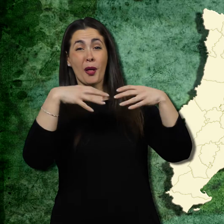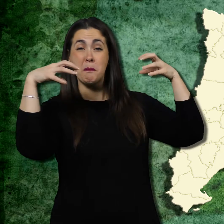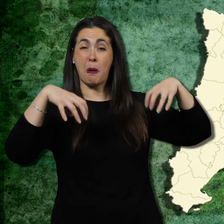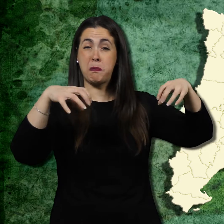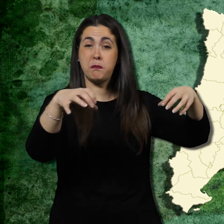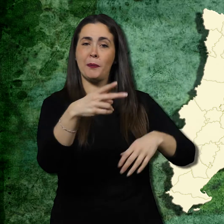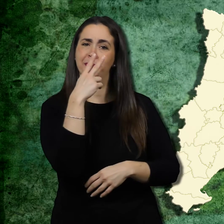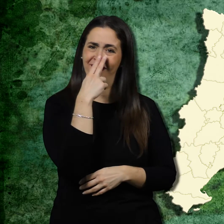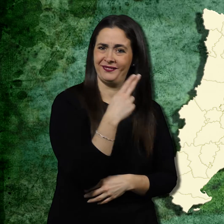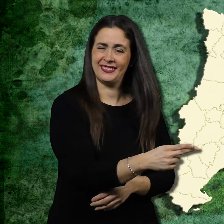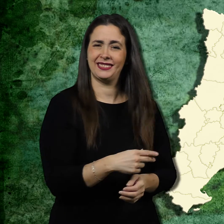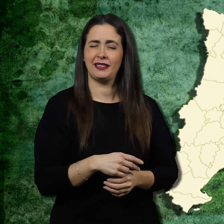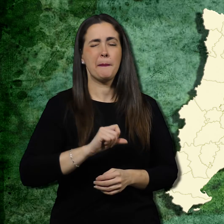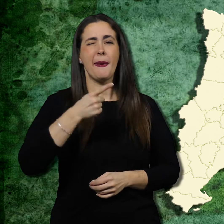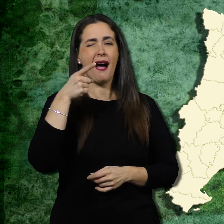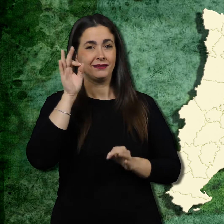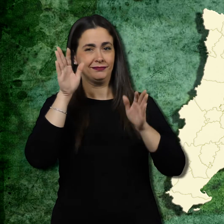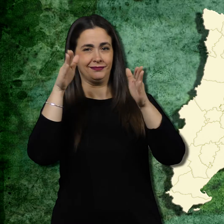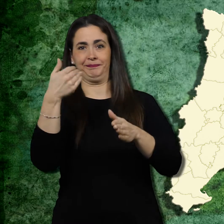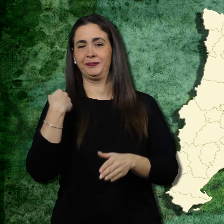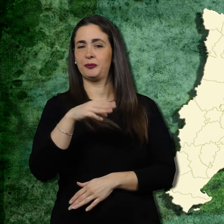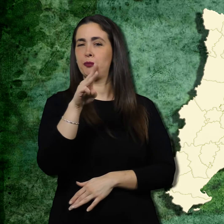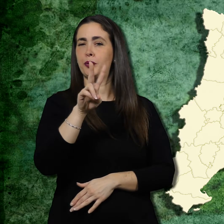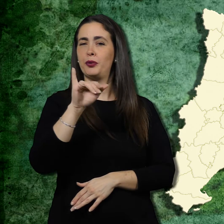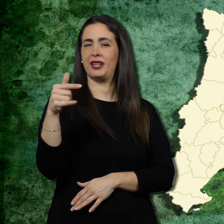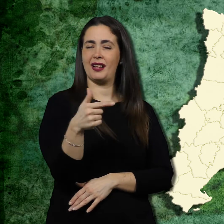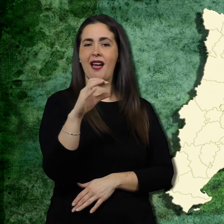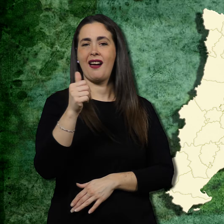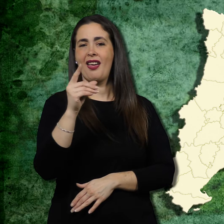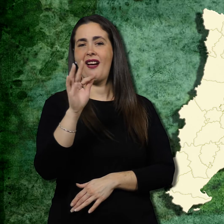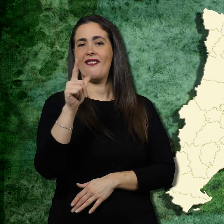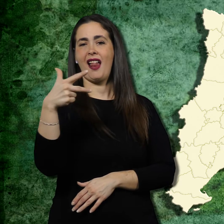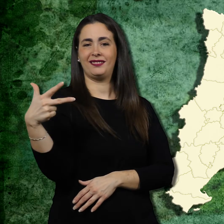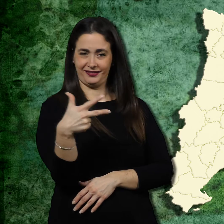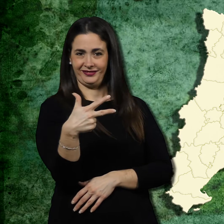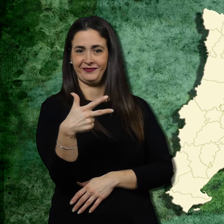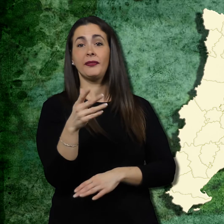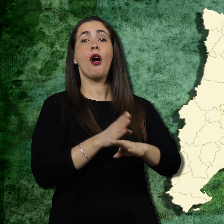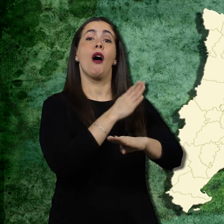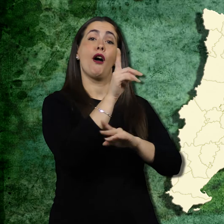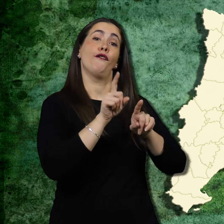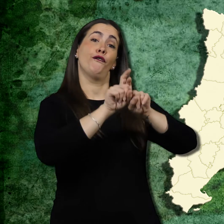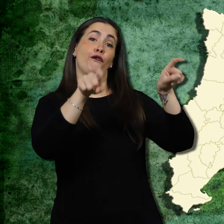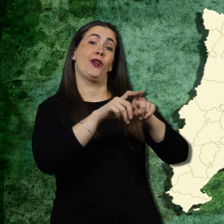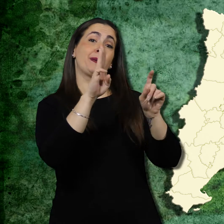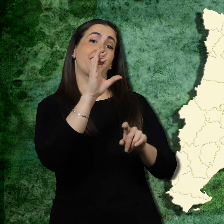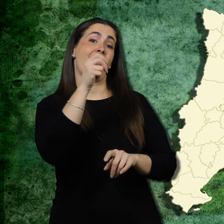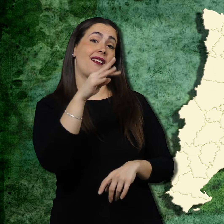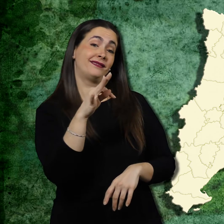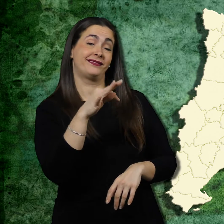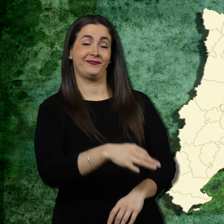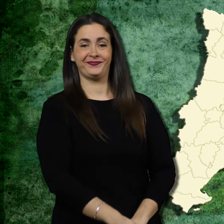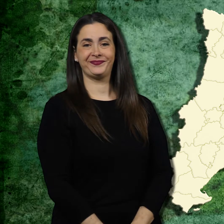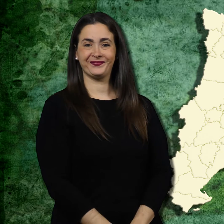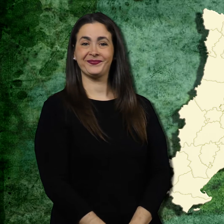Visitar les cases modernistes, en especial la de Puig i Cadafalch. Anar a la font Picant.